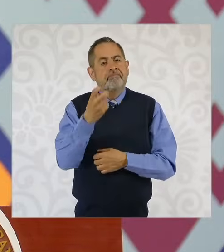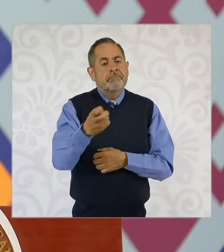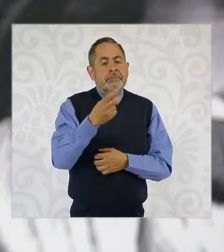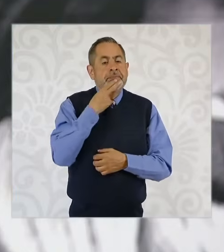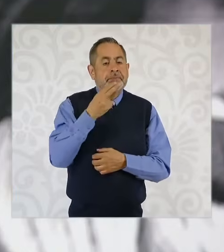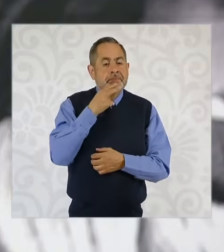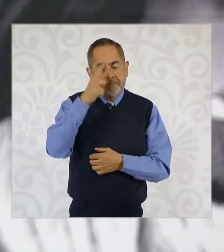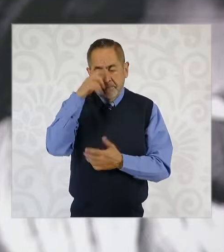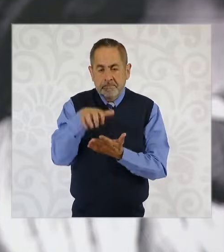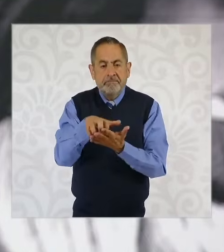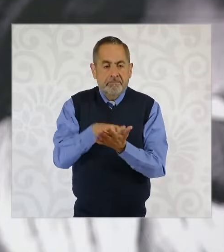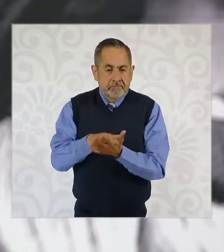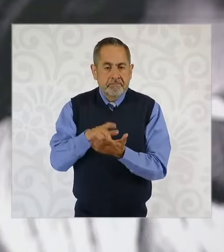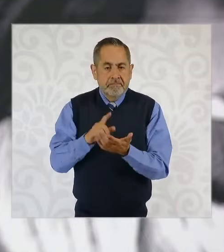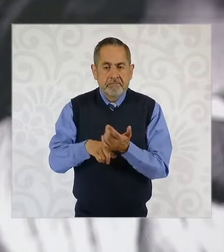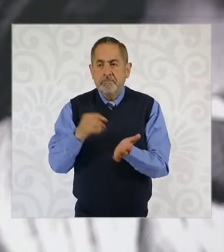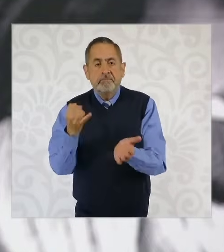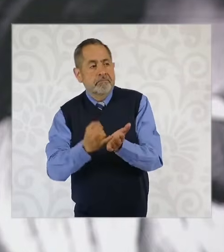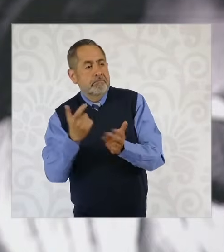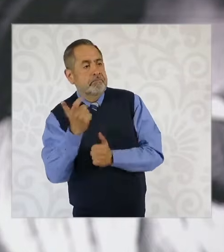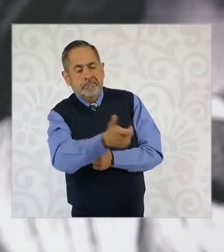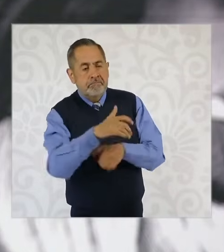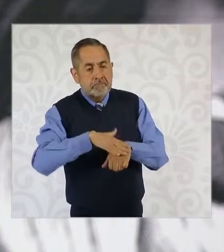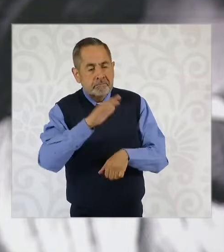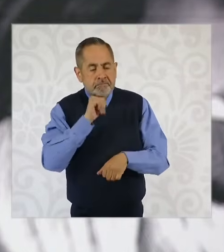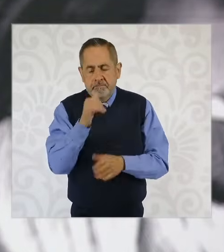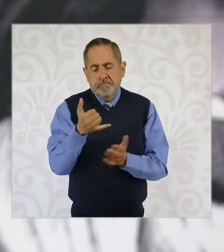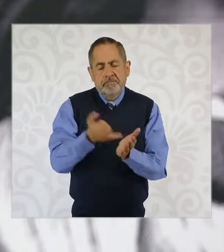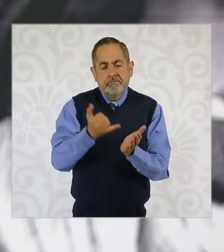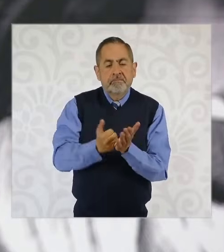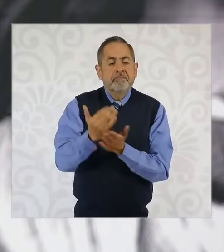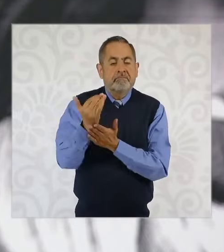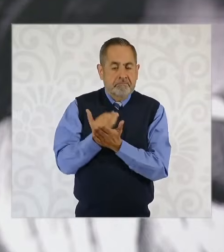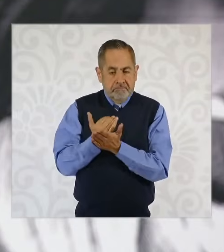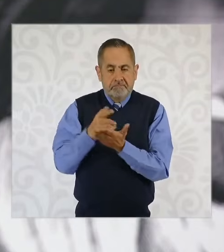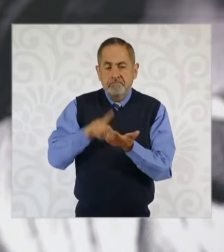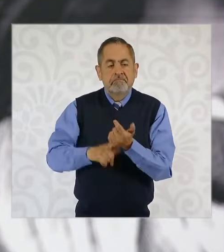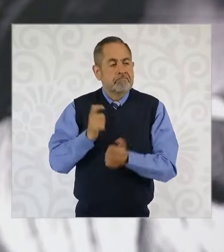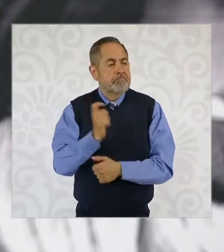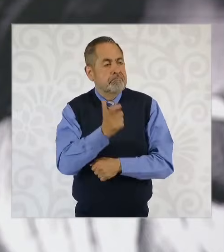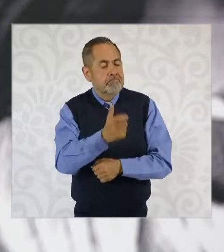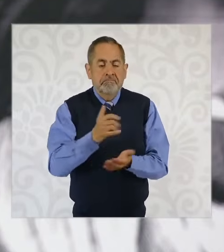un peso una carga fiscal adecuada para el tipo de situaciones que enfrentamos a hoy